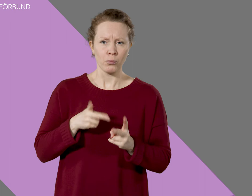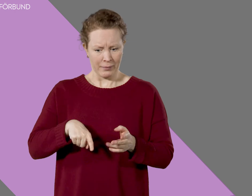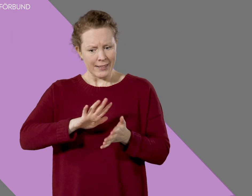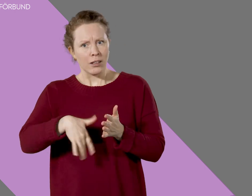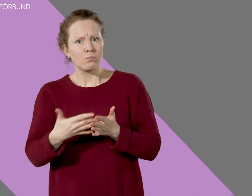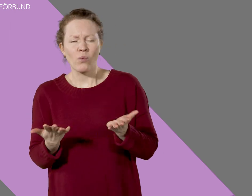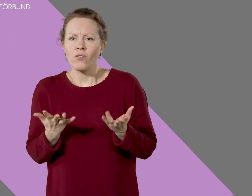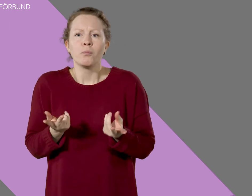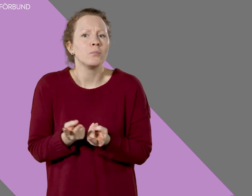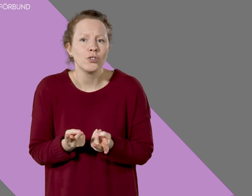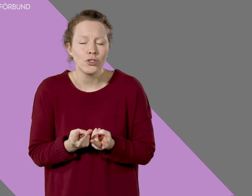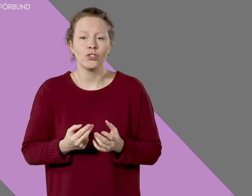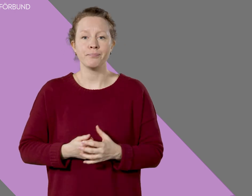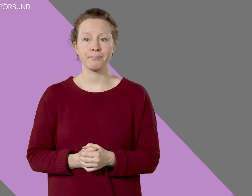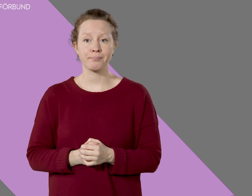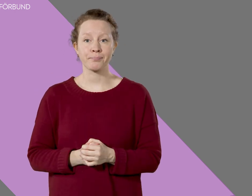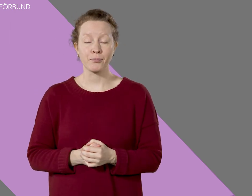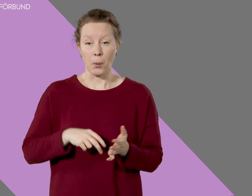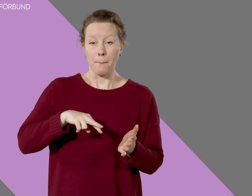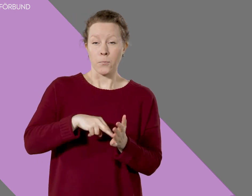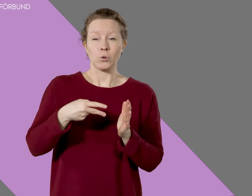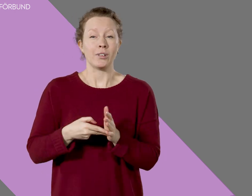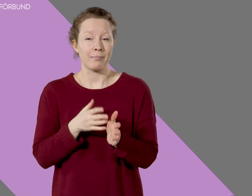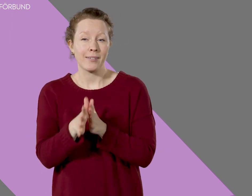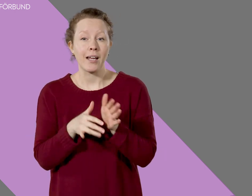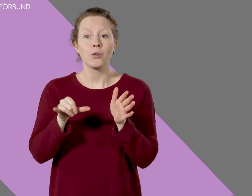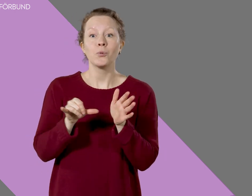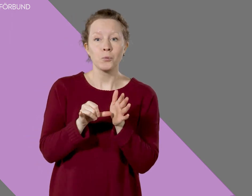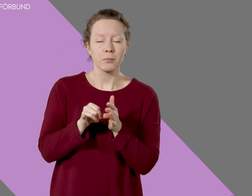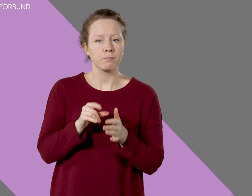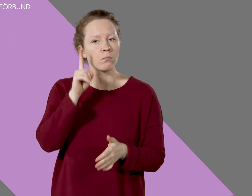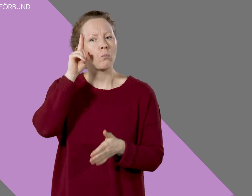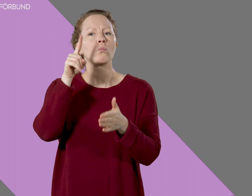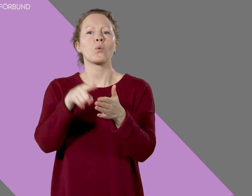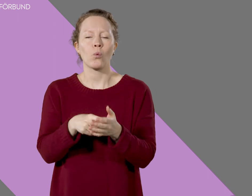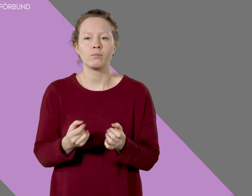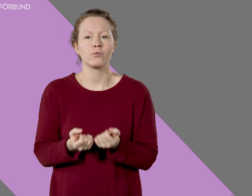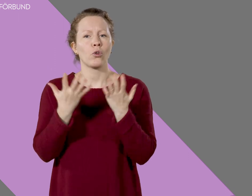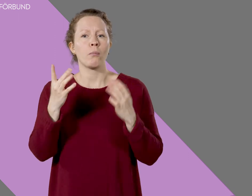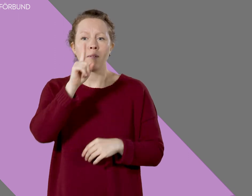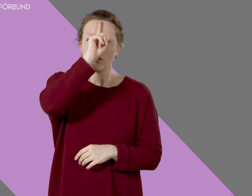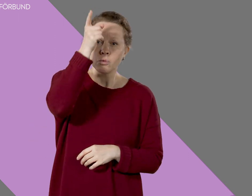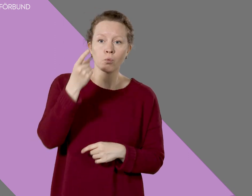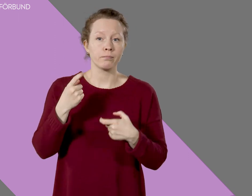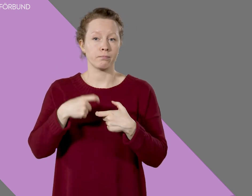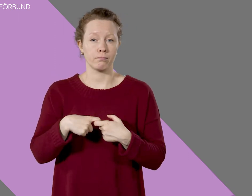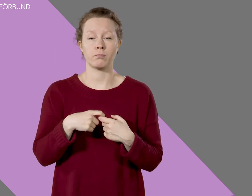och om vad teckenspråket betyder för dem. Projektet Tegntube tar sikte på att med hjälp av videorna skapa förståelse -